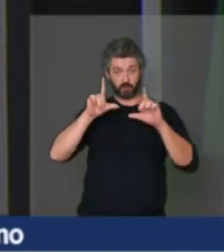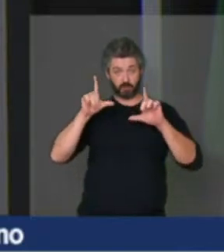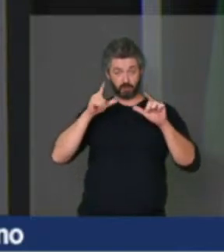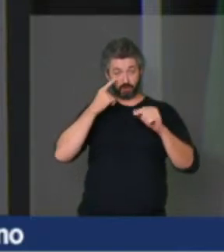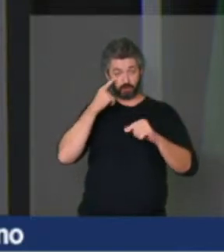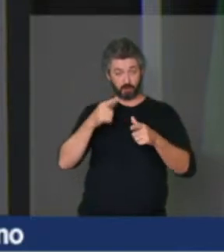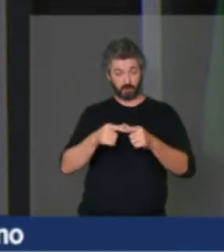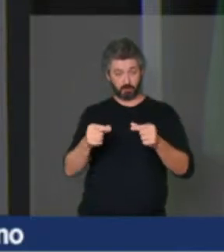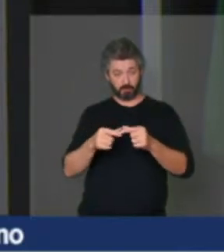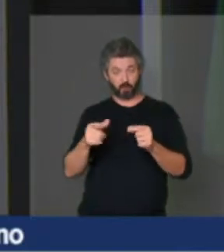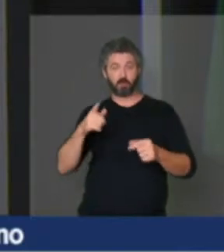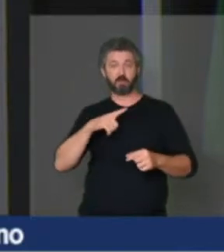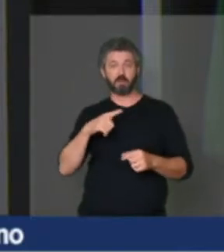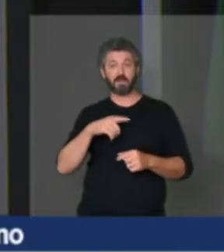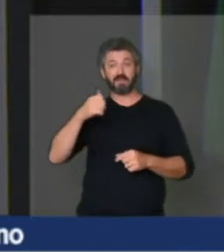PROGRAMA QUE É UM DOS MAIORES DO MUNDO NO PATROCÍNIO